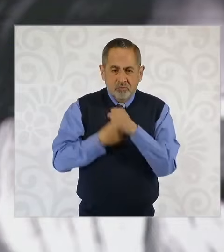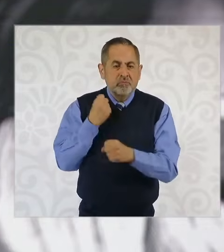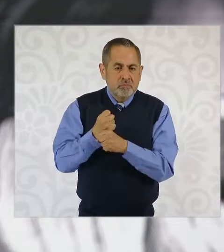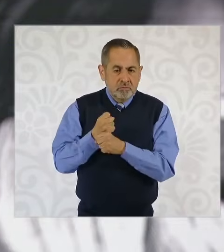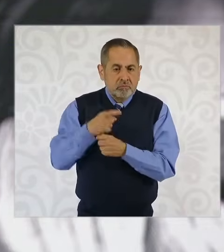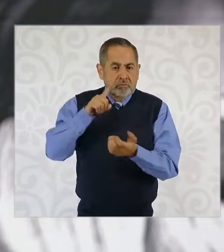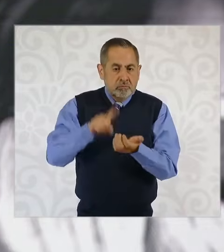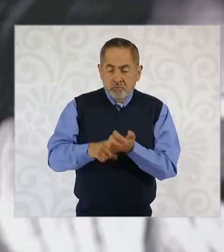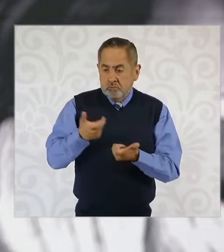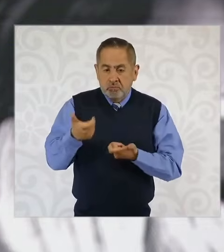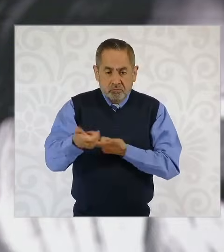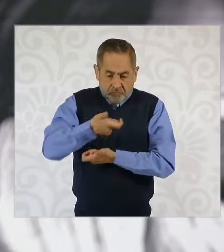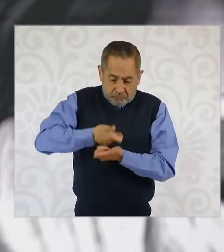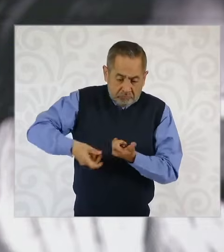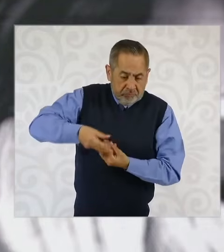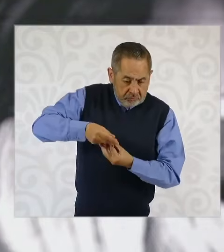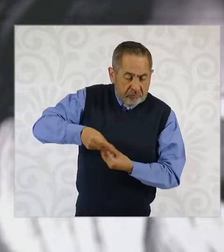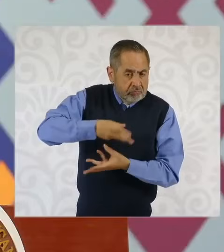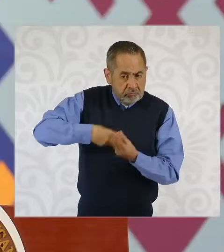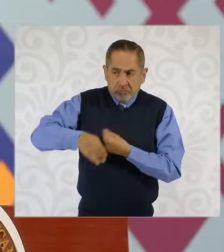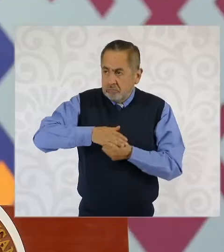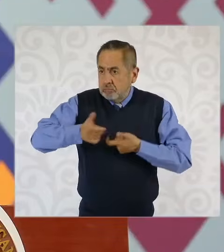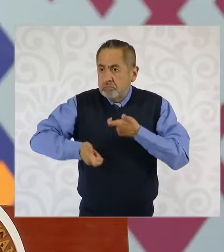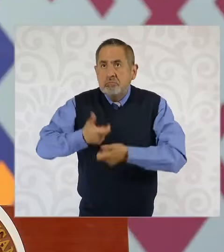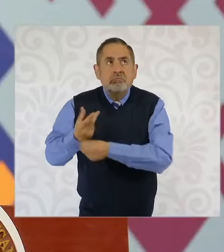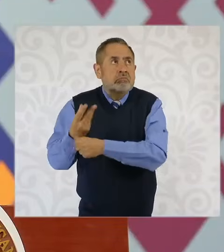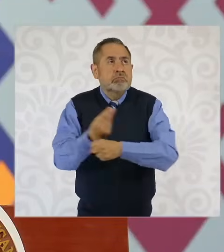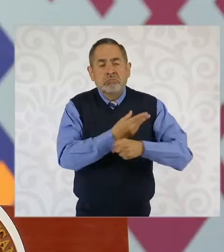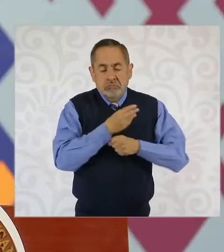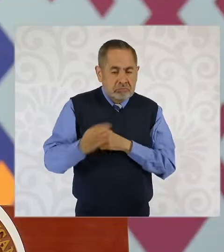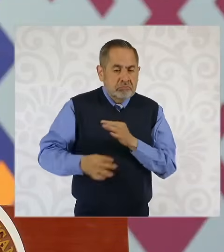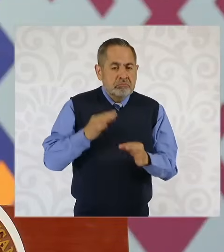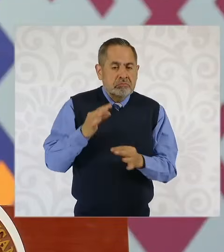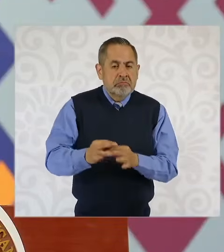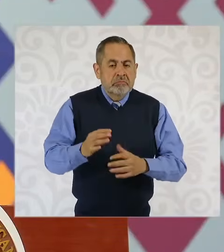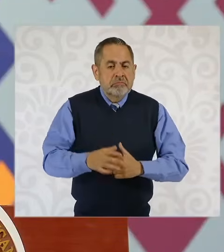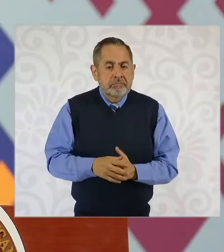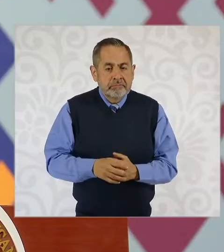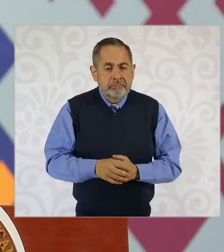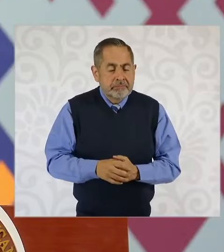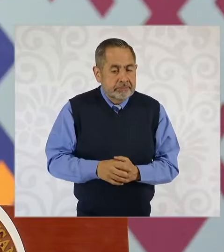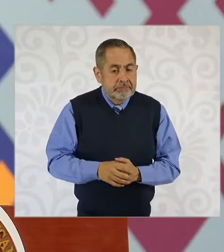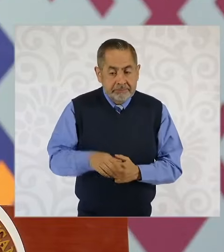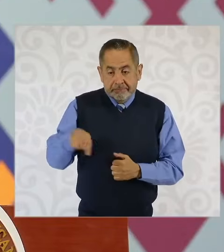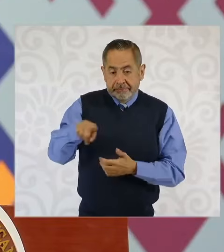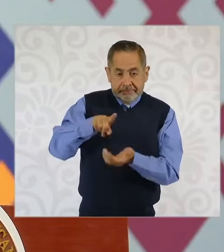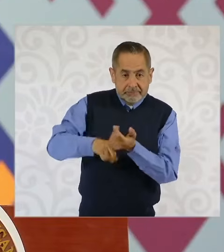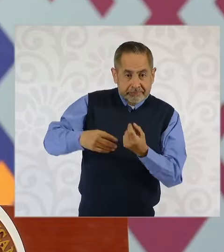de financiamiento nuestros propios recursos unos provienen también de ese que ingresamos a la de